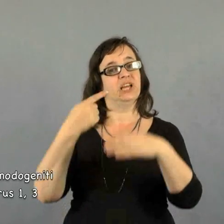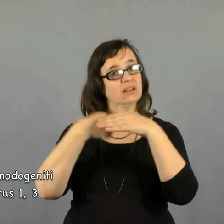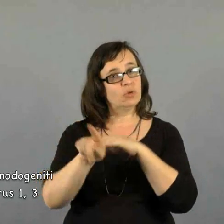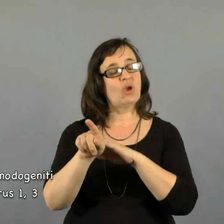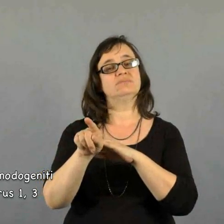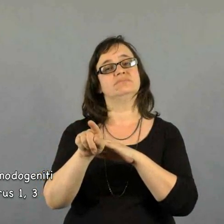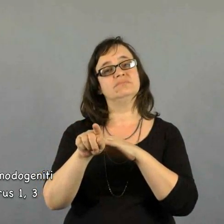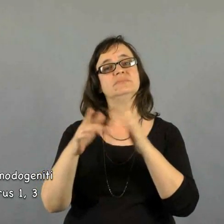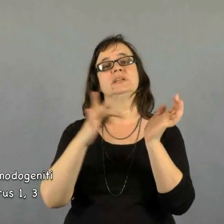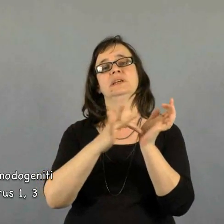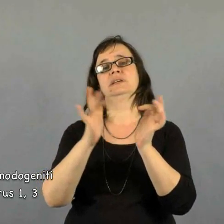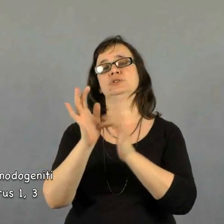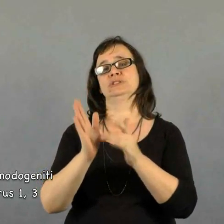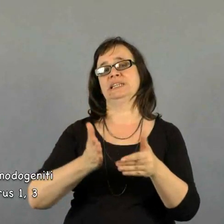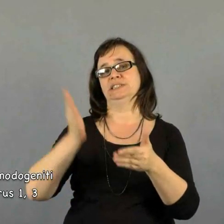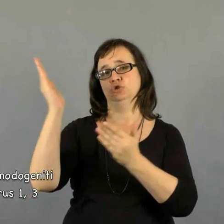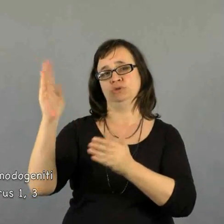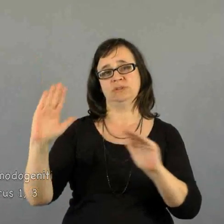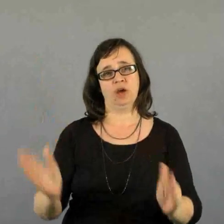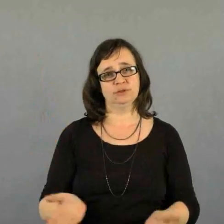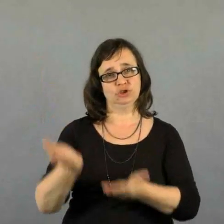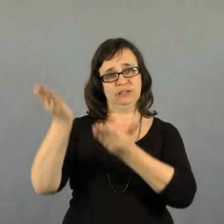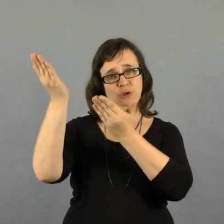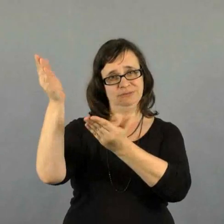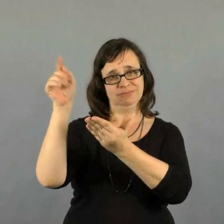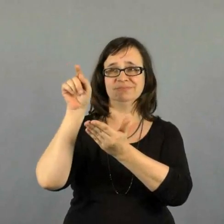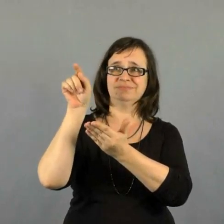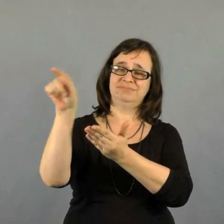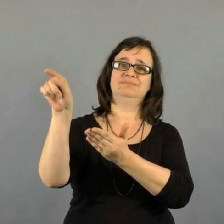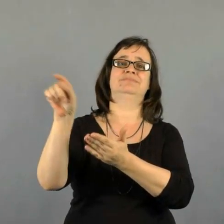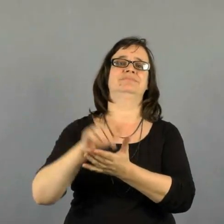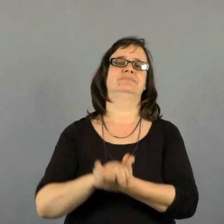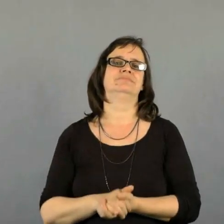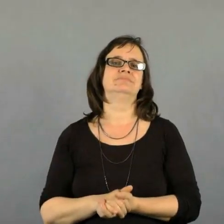Durch die Auferstehung von Jesus Christus